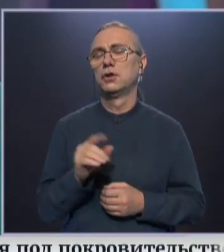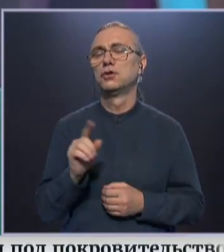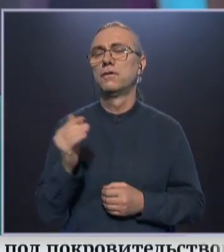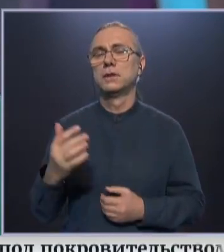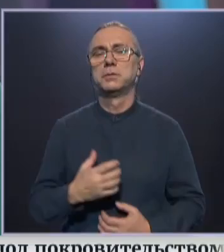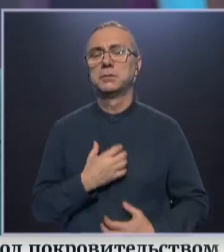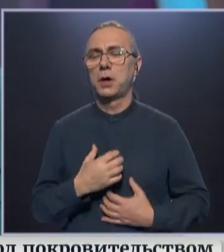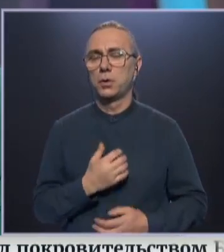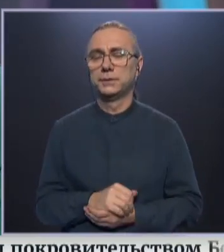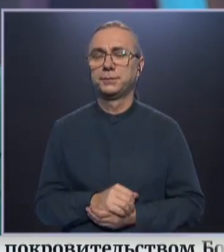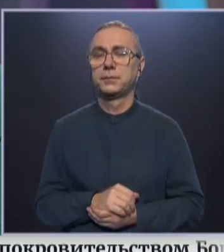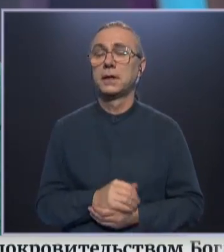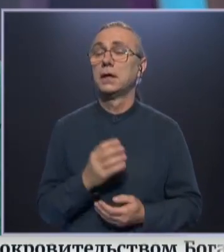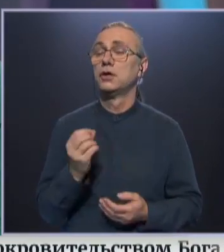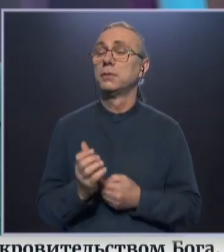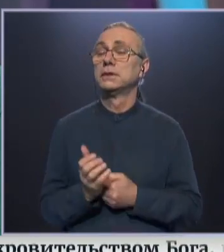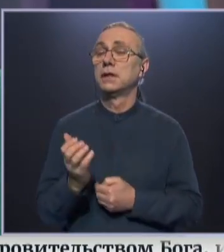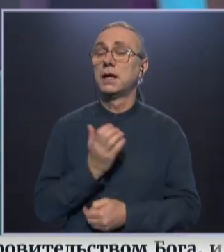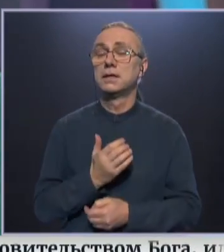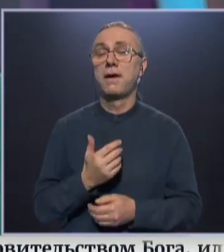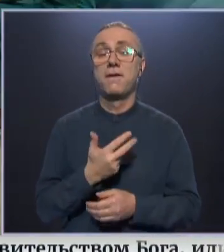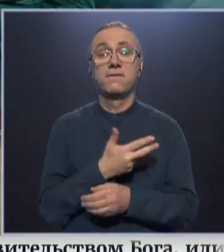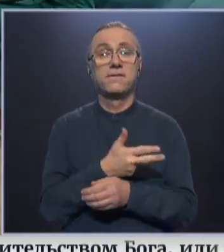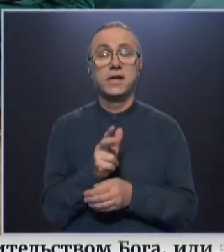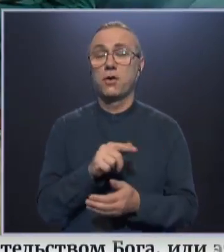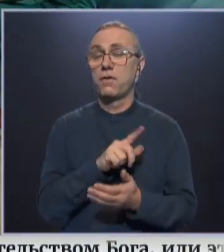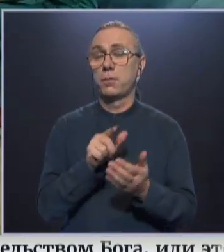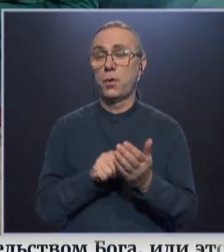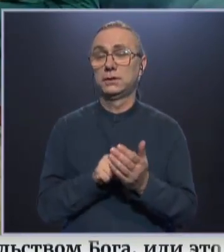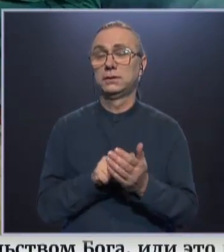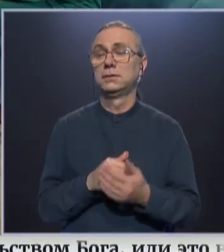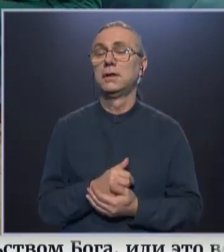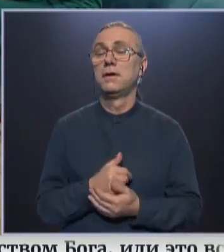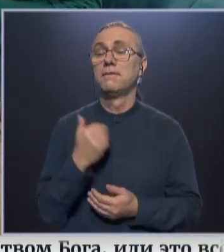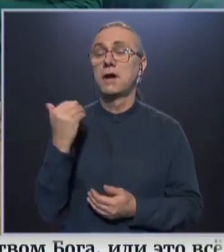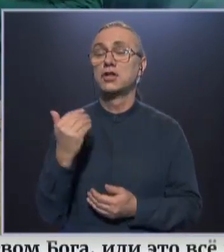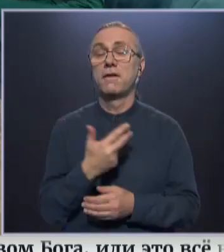называется видео вопрос на видео Волк выводим ваше видеообращение и на всю страну вы можете спросить